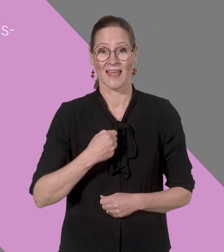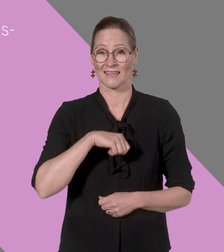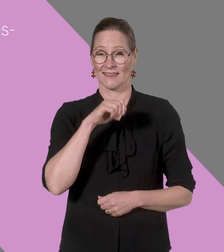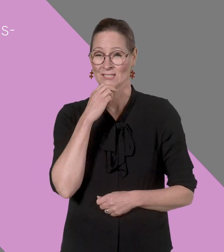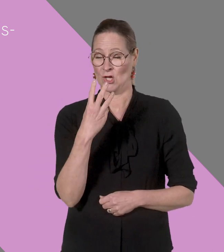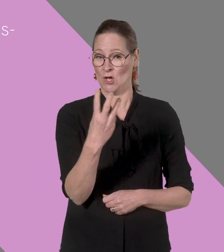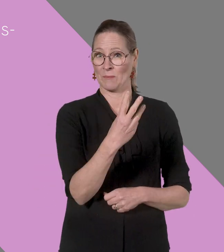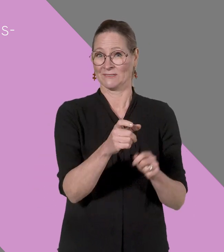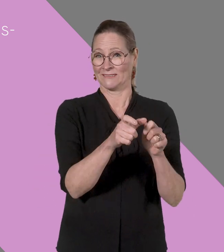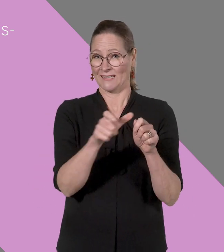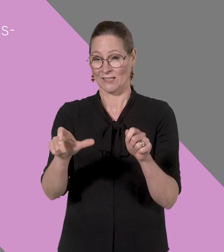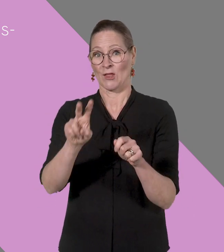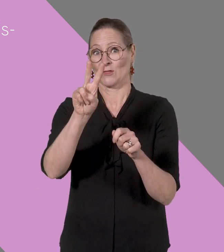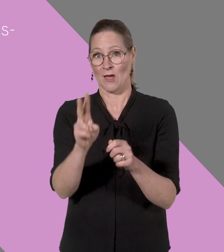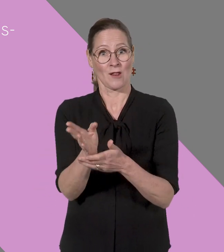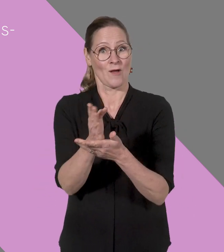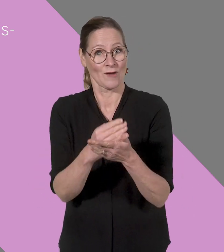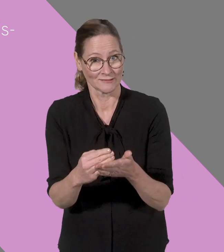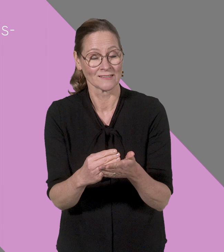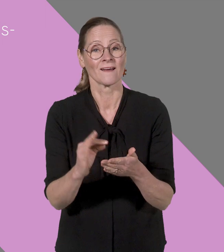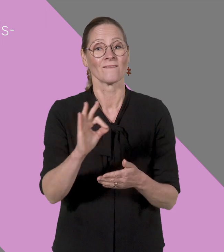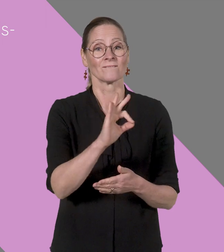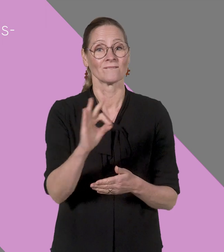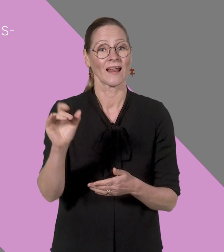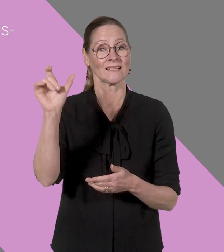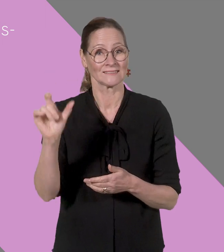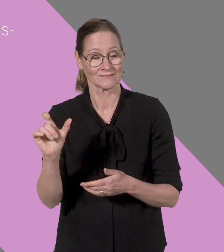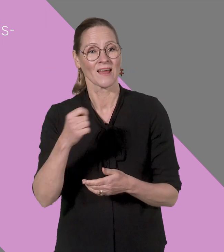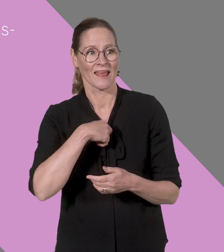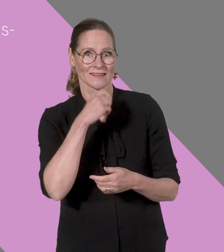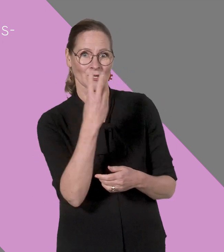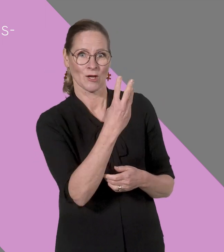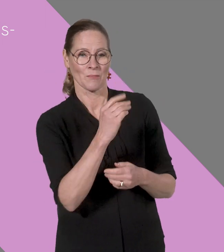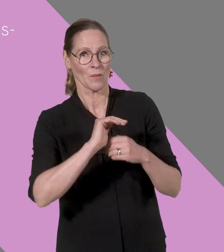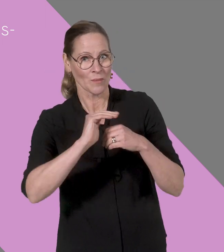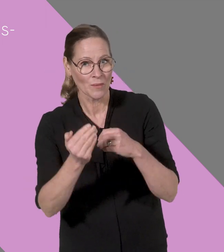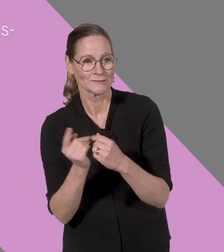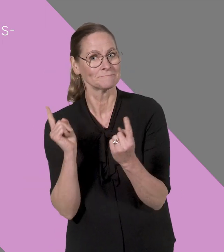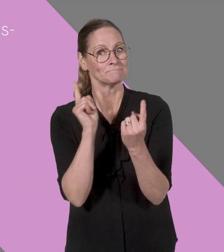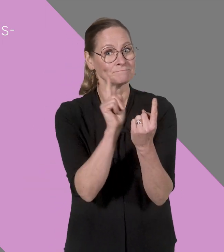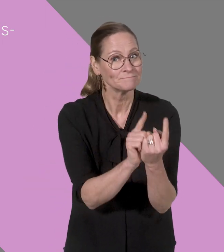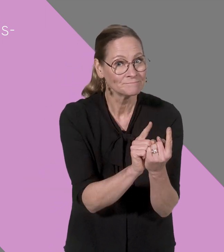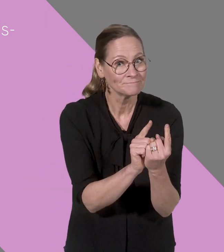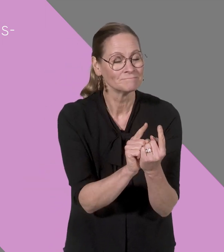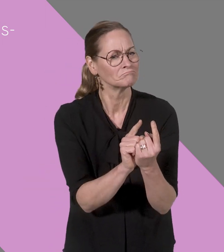Felix tapaa äitikolmikon uudestaan Äitikolmikko-sarjan toisessa osassa.